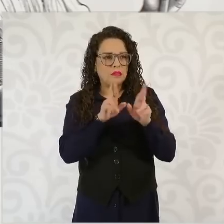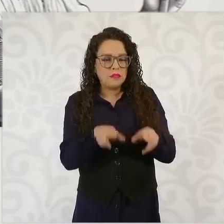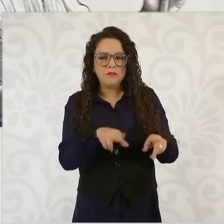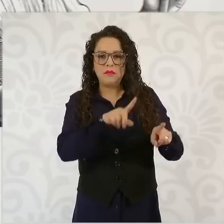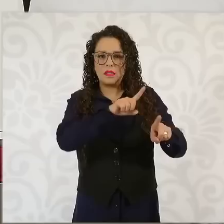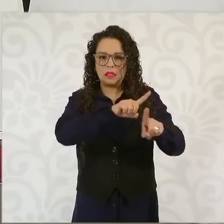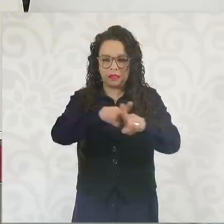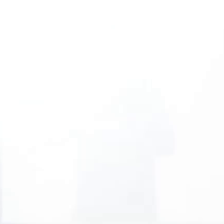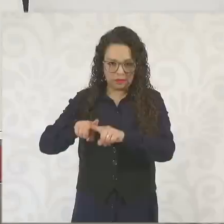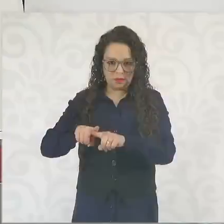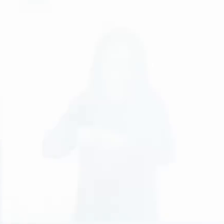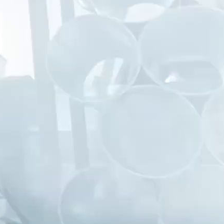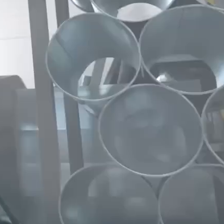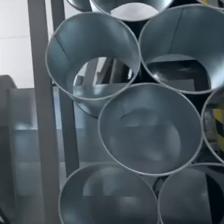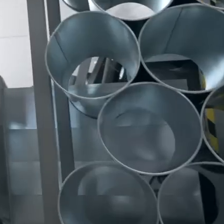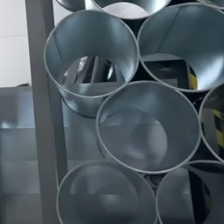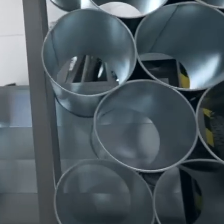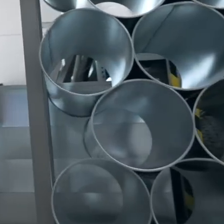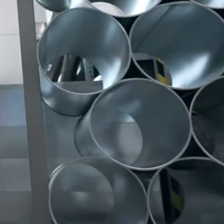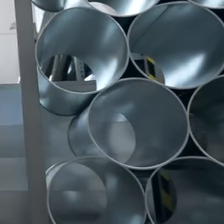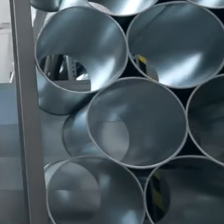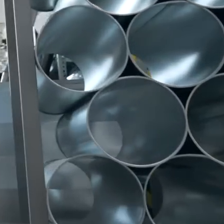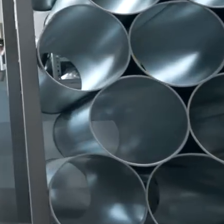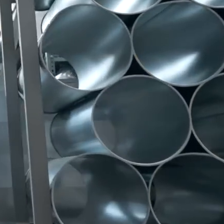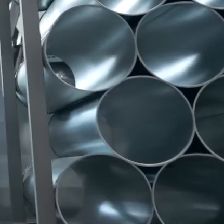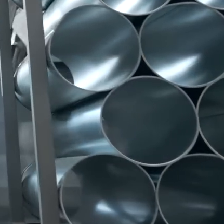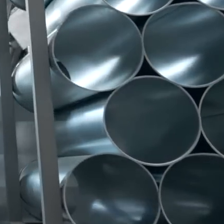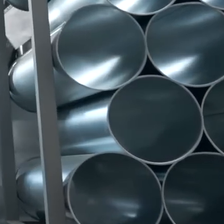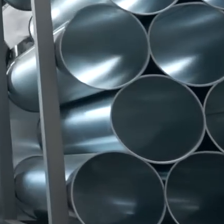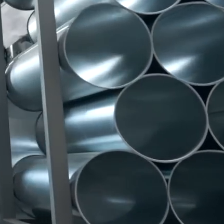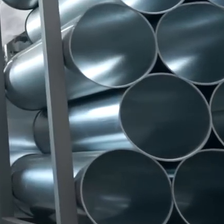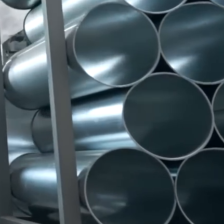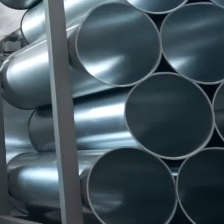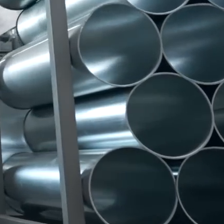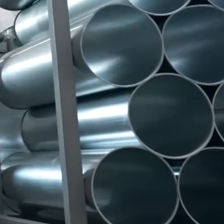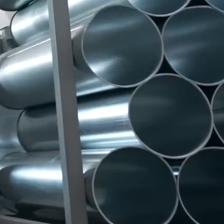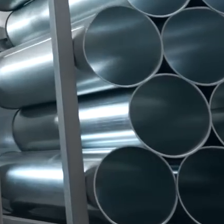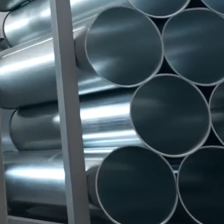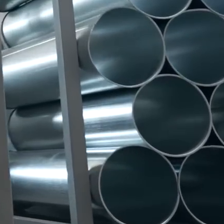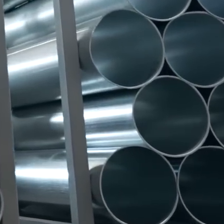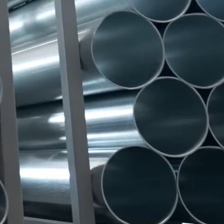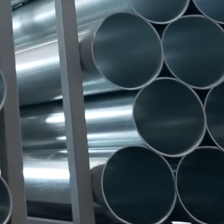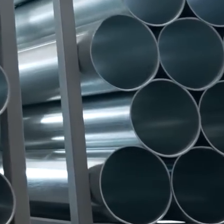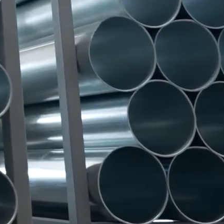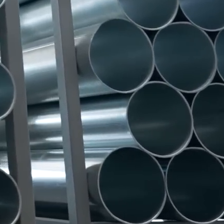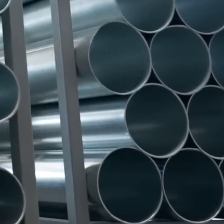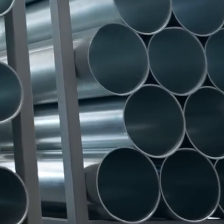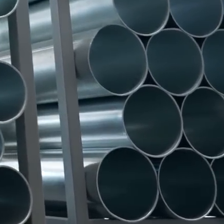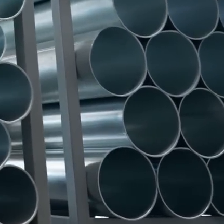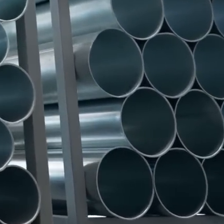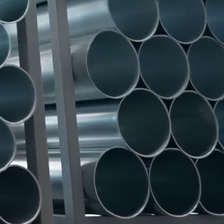mañana con las Industrias de acero el aluminio e incluso automotrices para definir las medidas